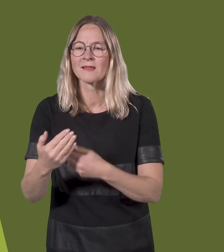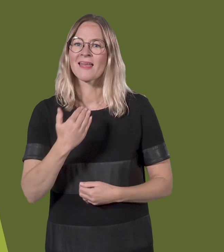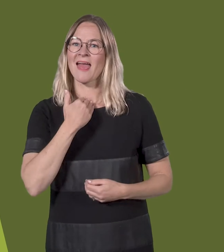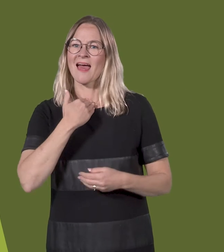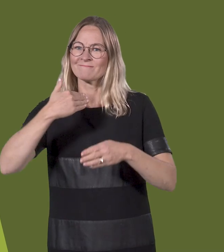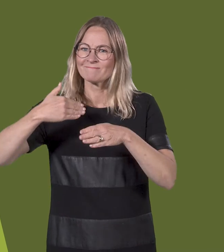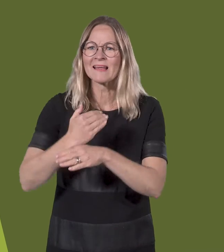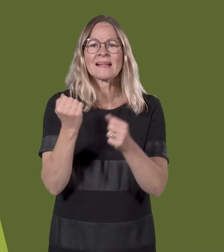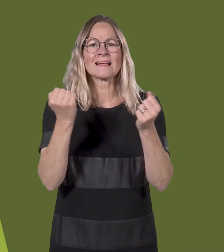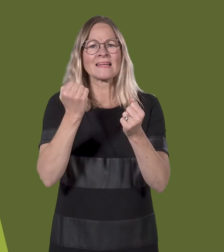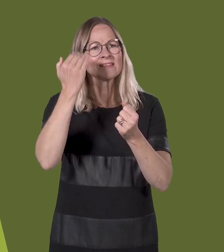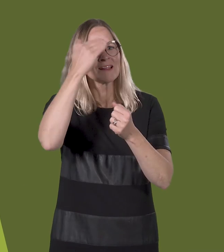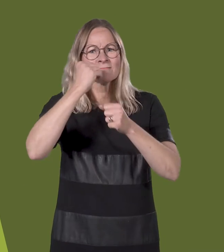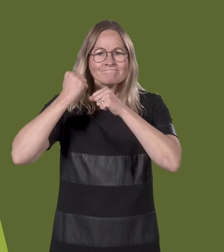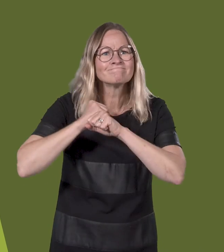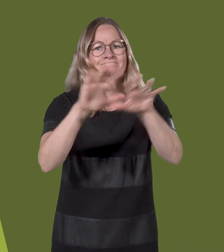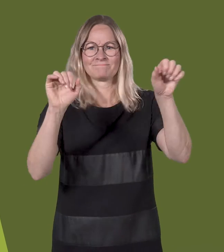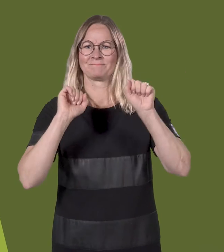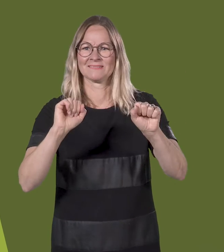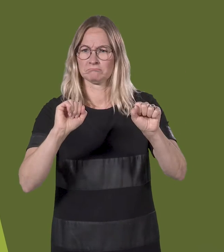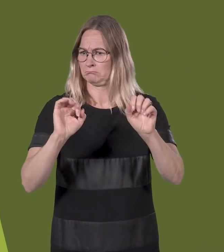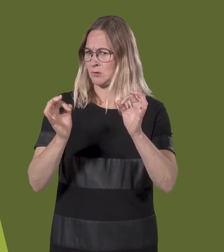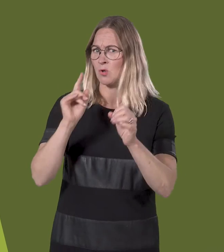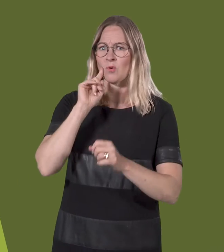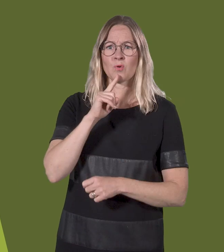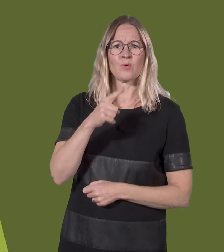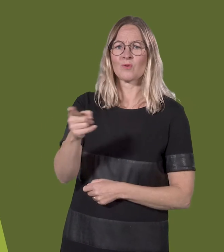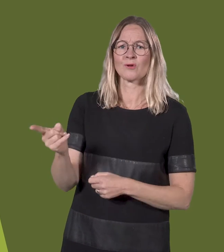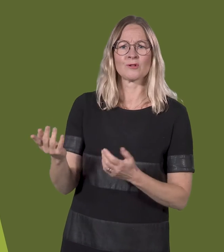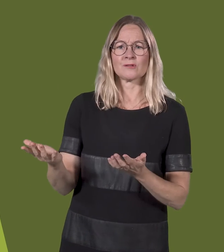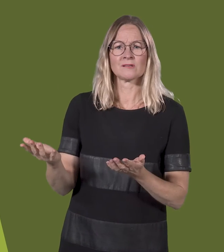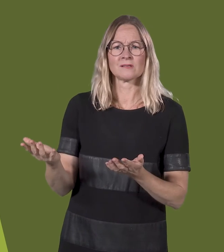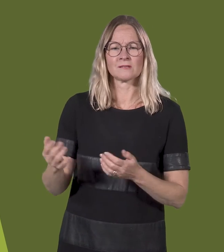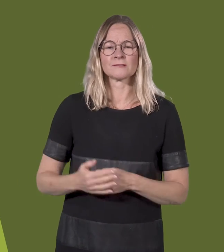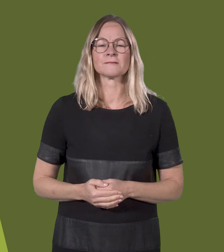miten äänen välityksellä annettava kiireellinen tieto tavoittaa kuurot?